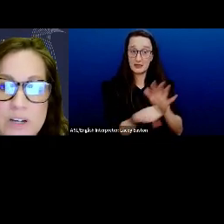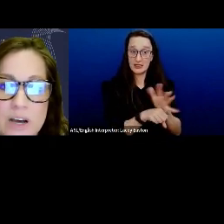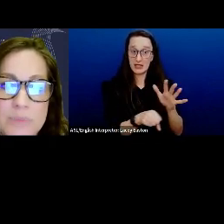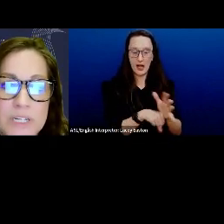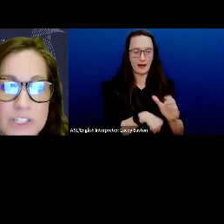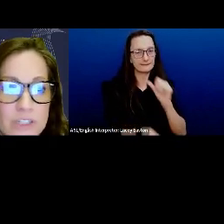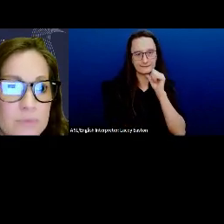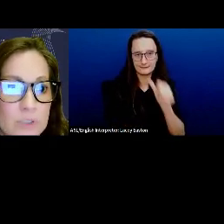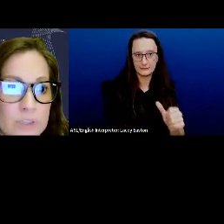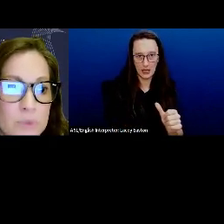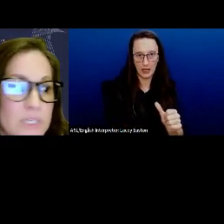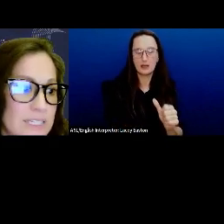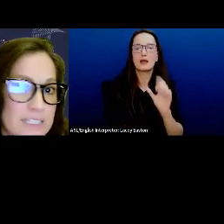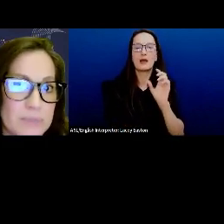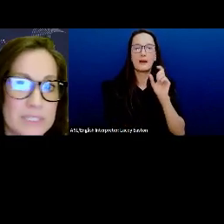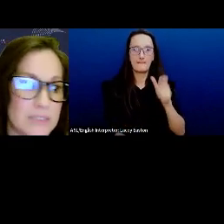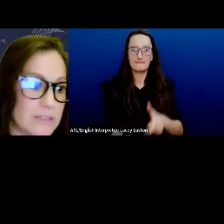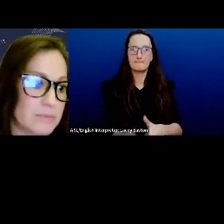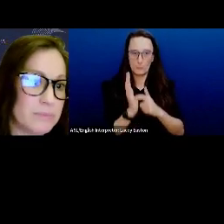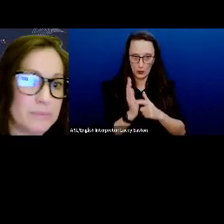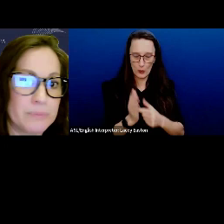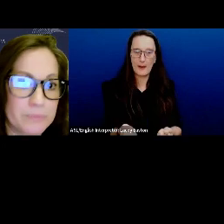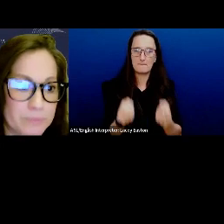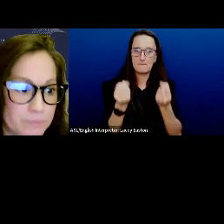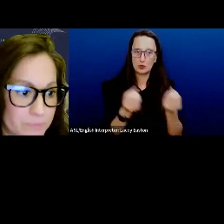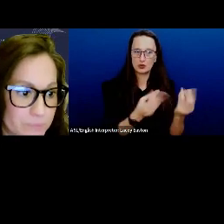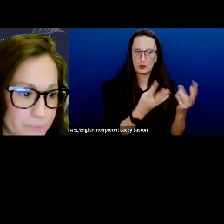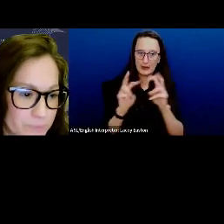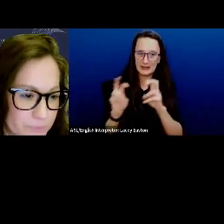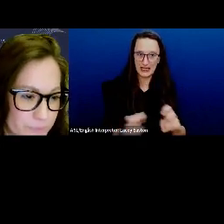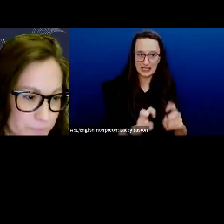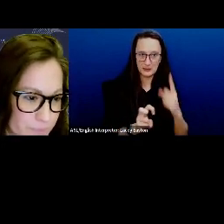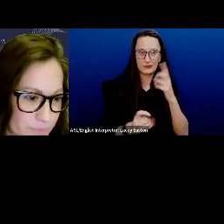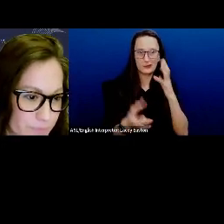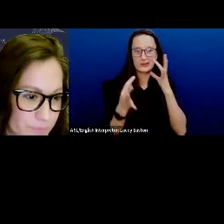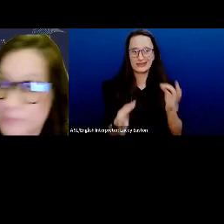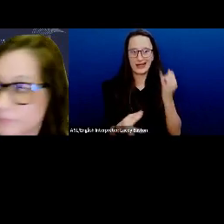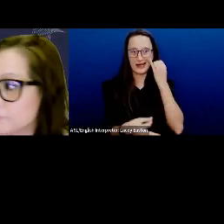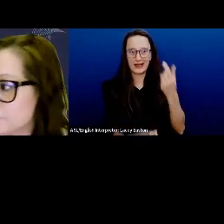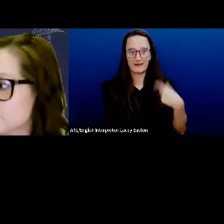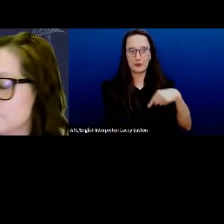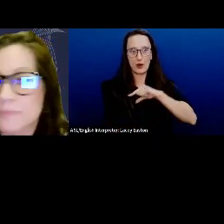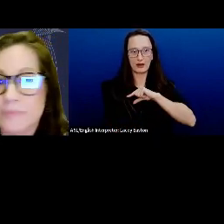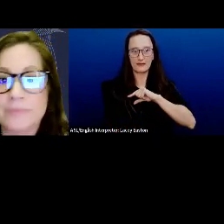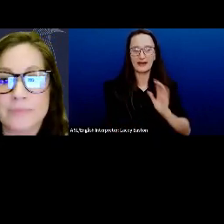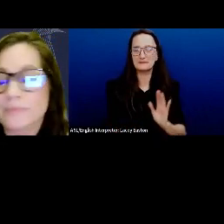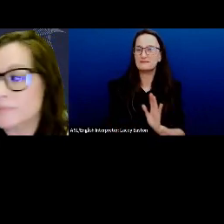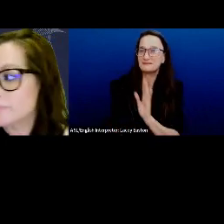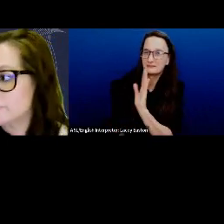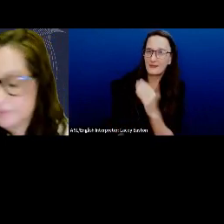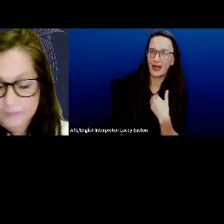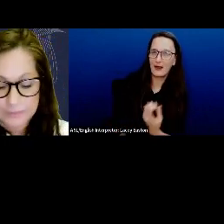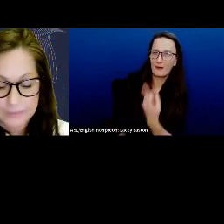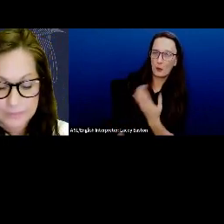será una combinación de evaluaciones múltiples, así que solo tengo una cosa que decir sobre esto en las